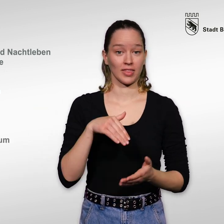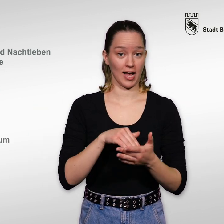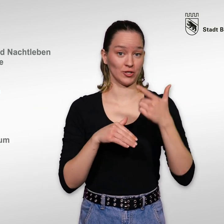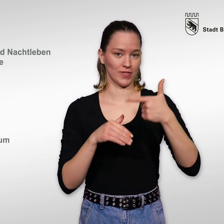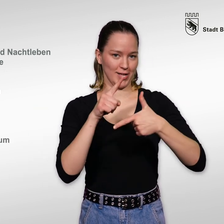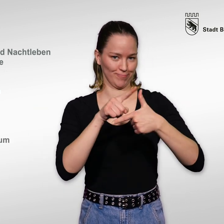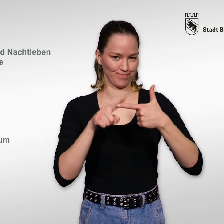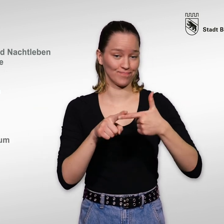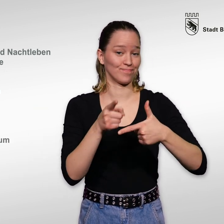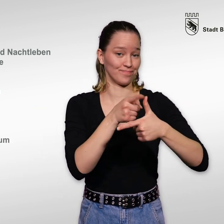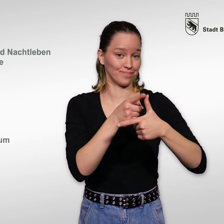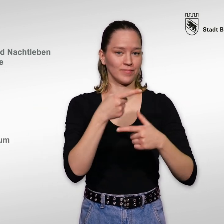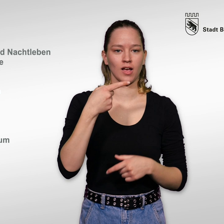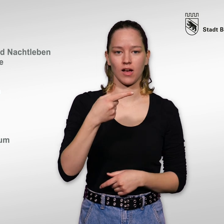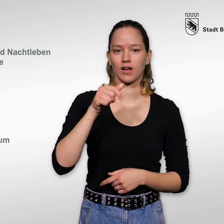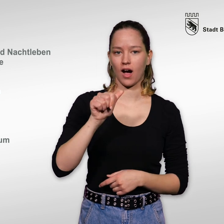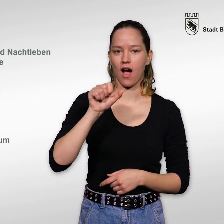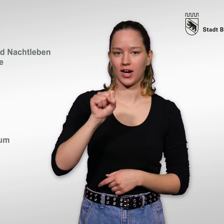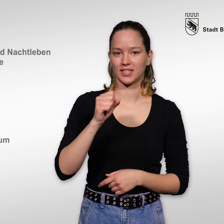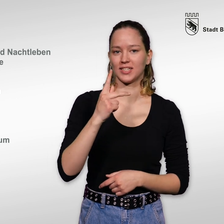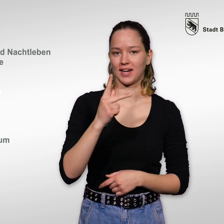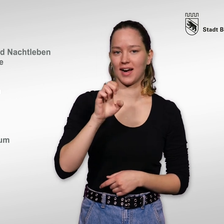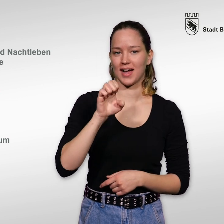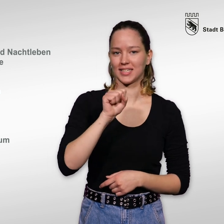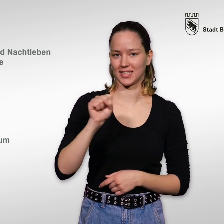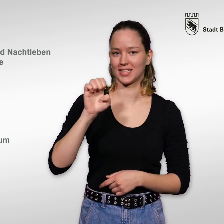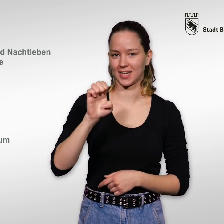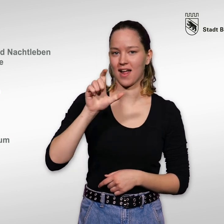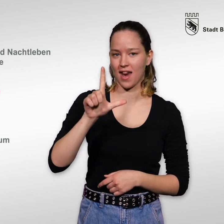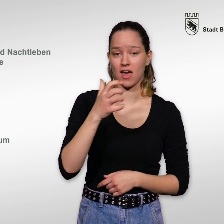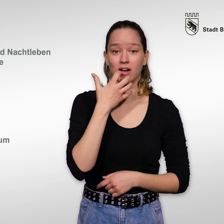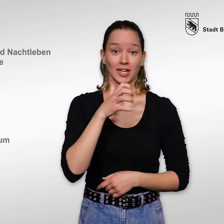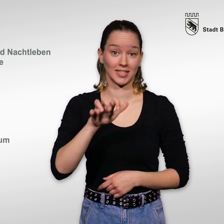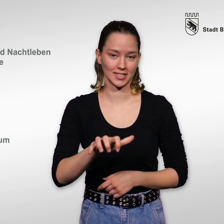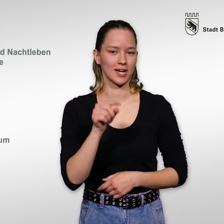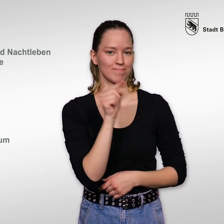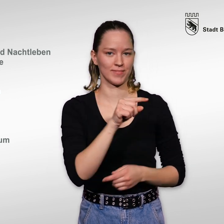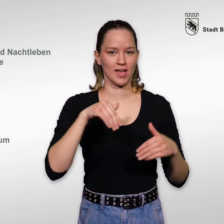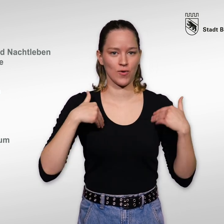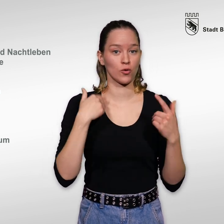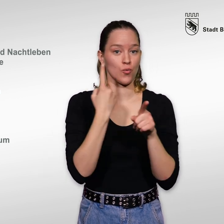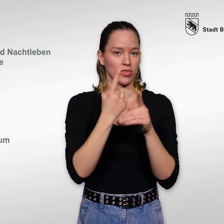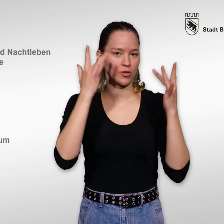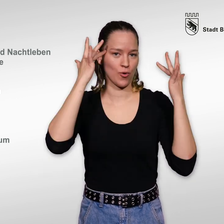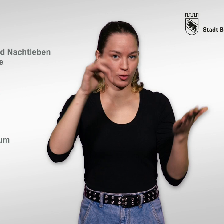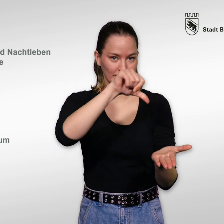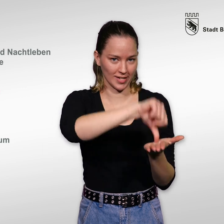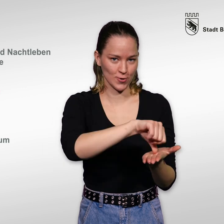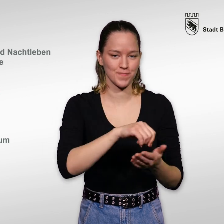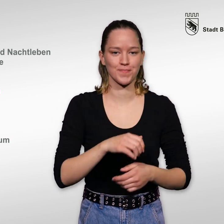Gaskessel: Jugend- und Kulturzentrum